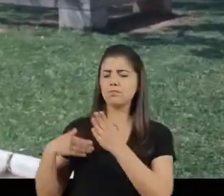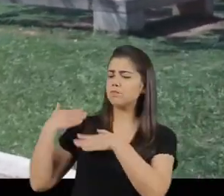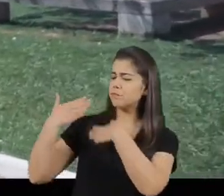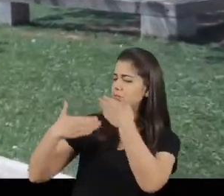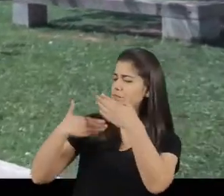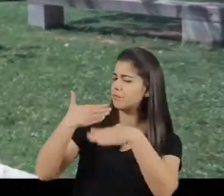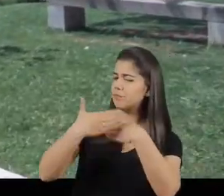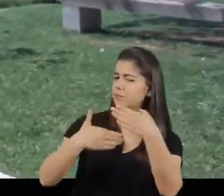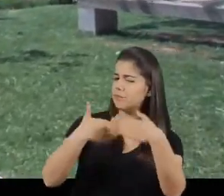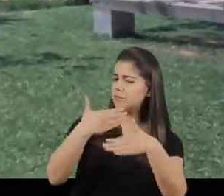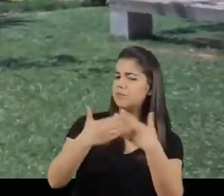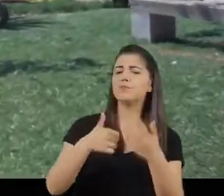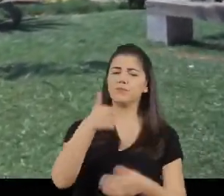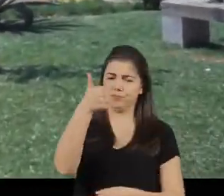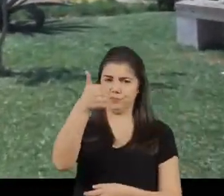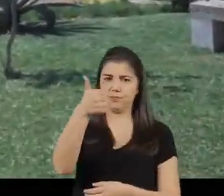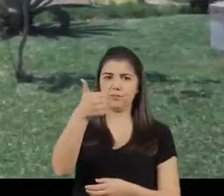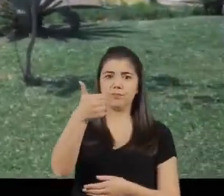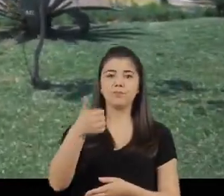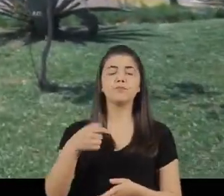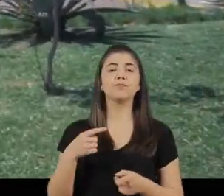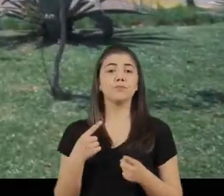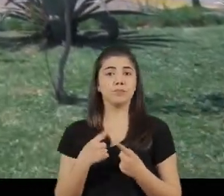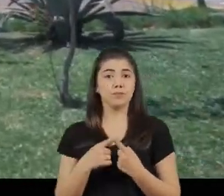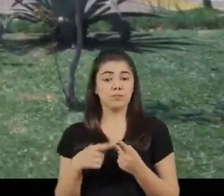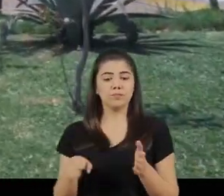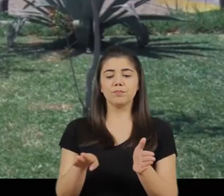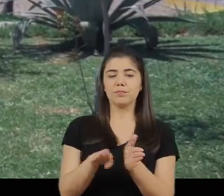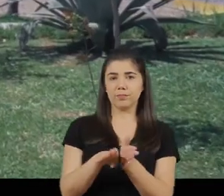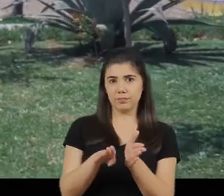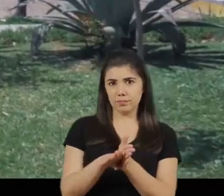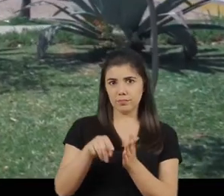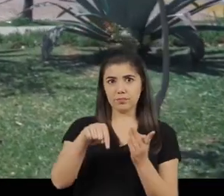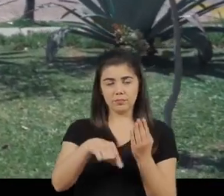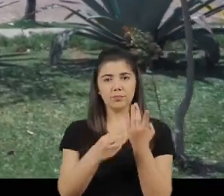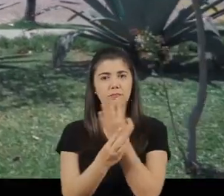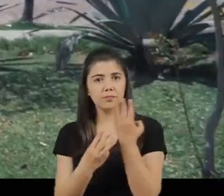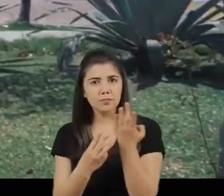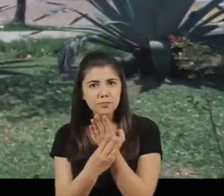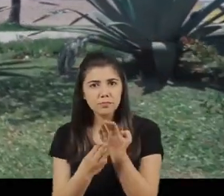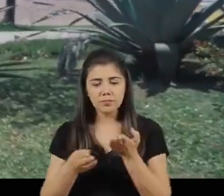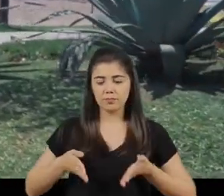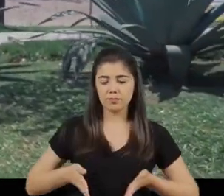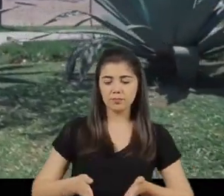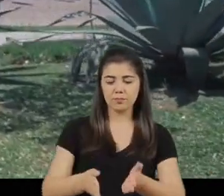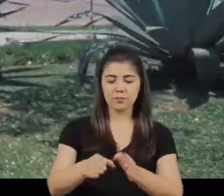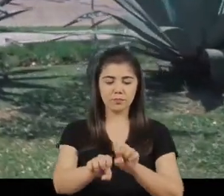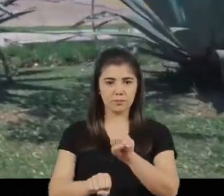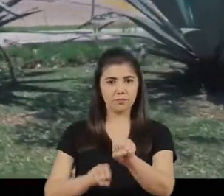Teve várias mudanças: quando eu cheguei não tinha ainda ciclovia, também tinha algumas